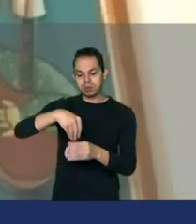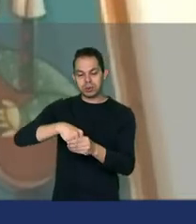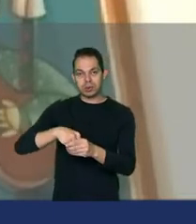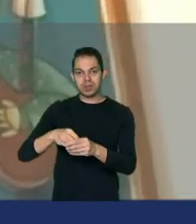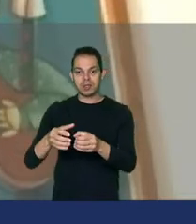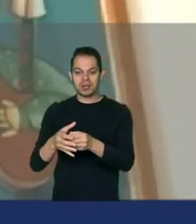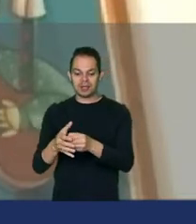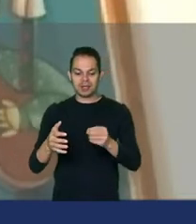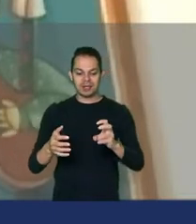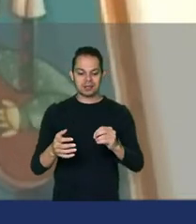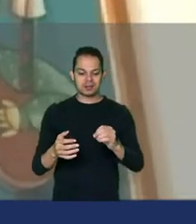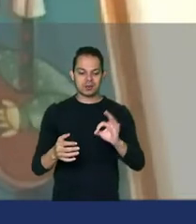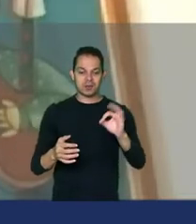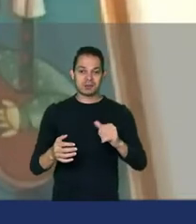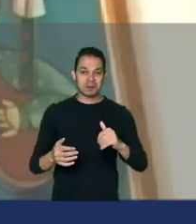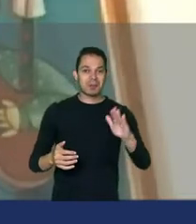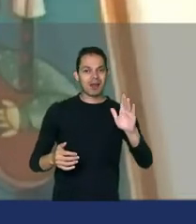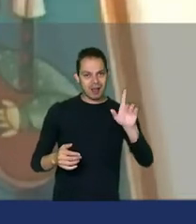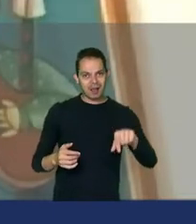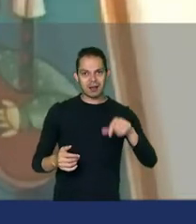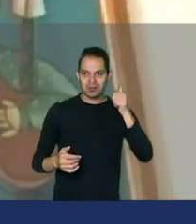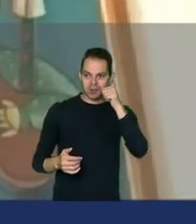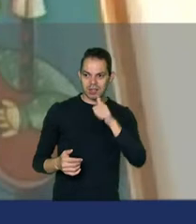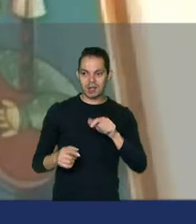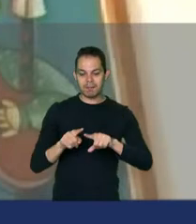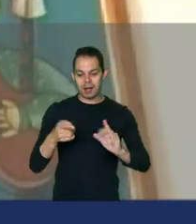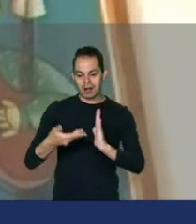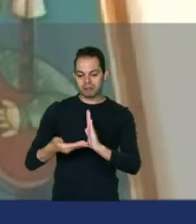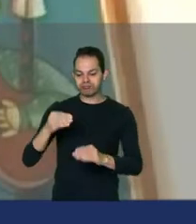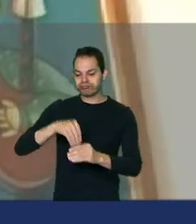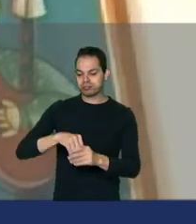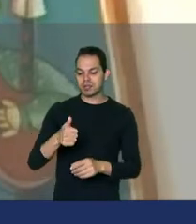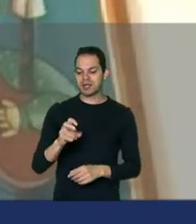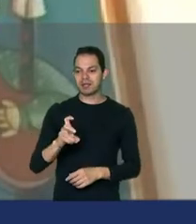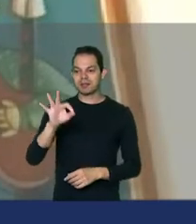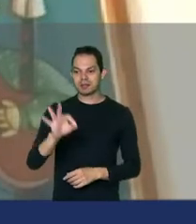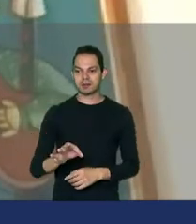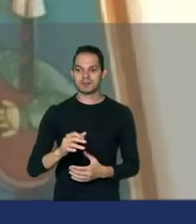QUE É MAIS DE 50% DO CONJUNTO DOS HABITANTES DO PAÍS. ALÉM